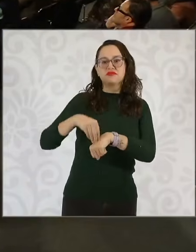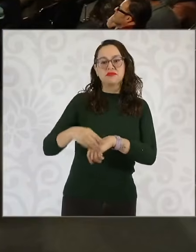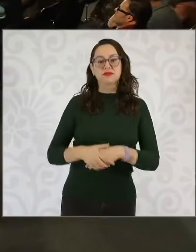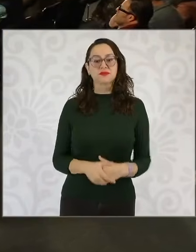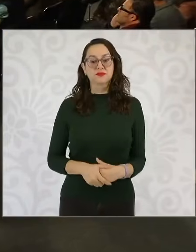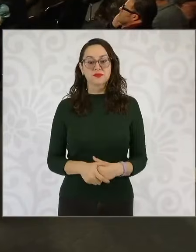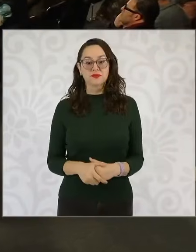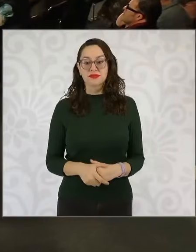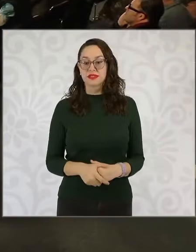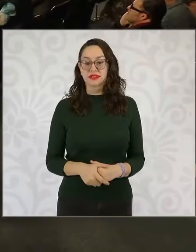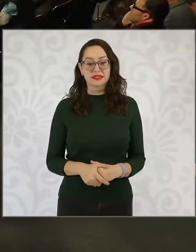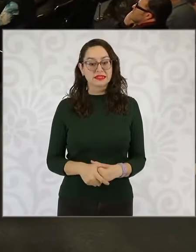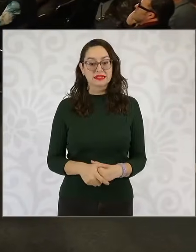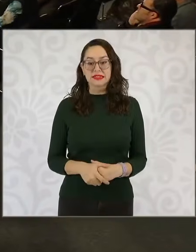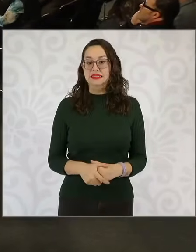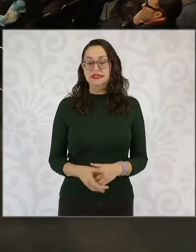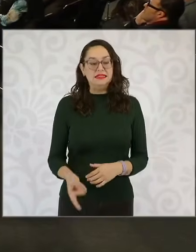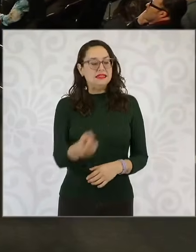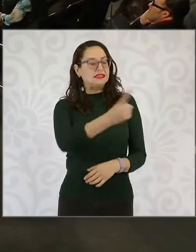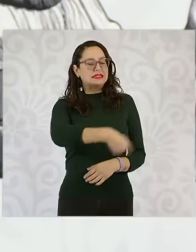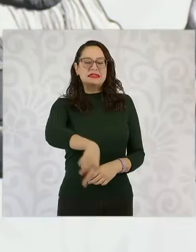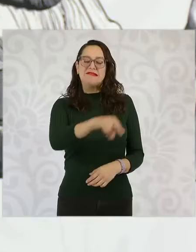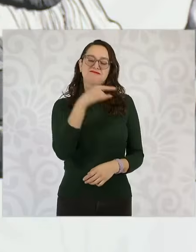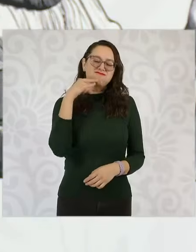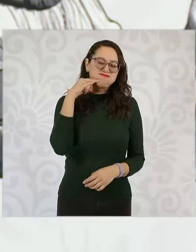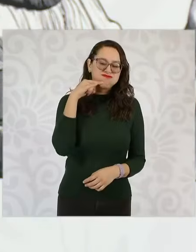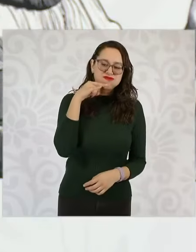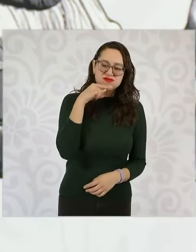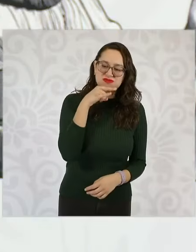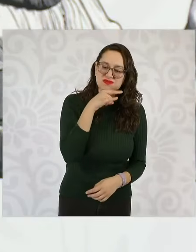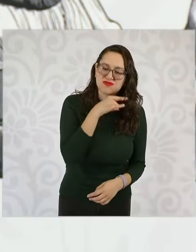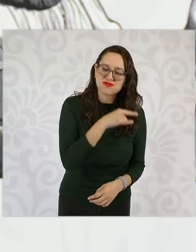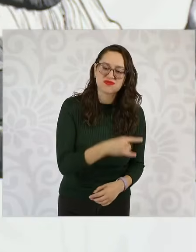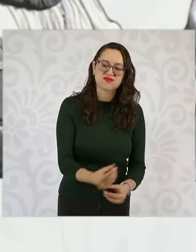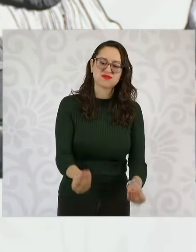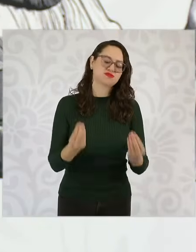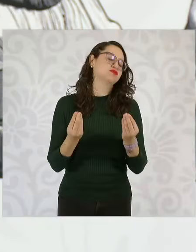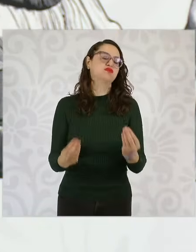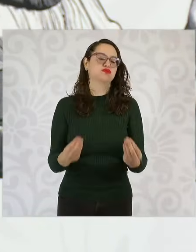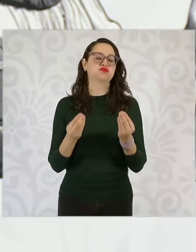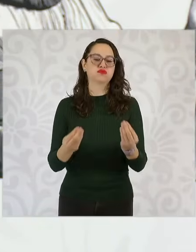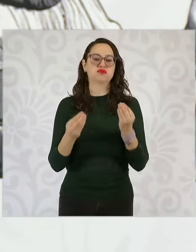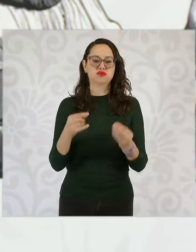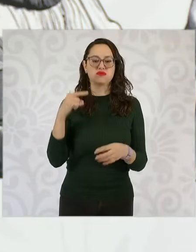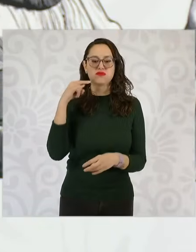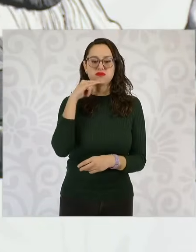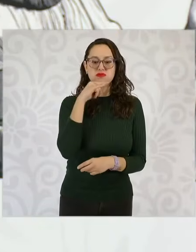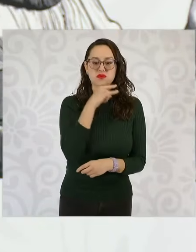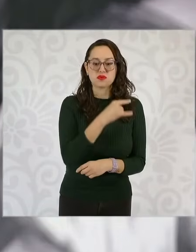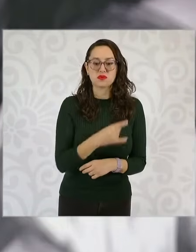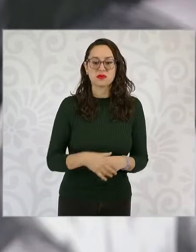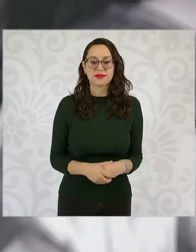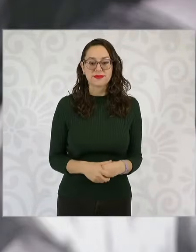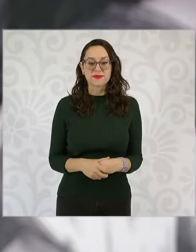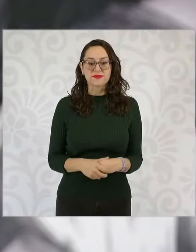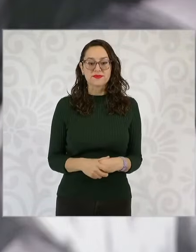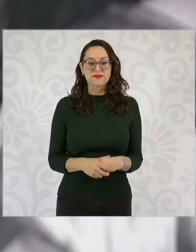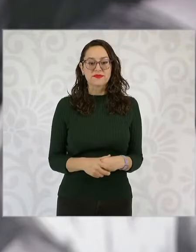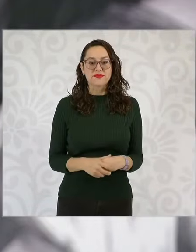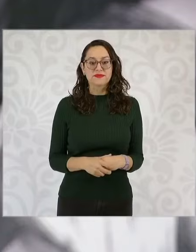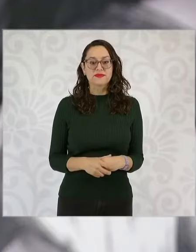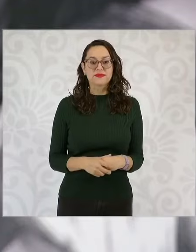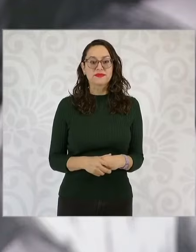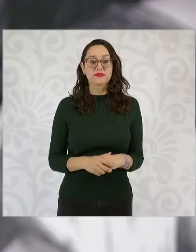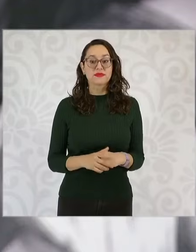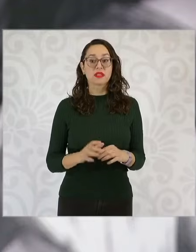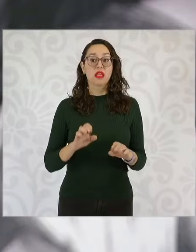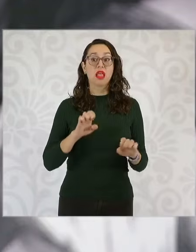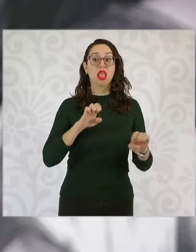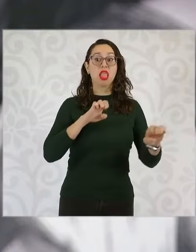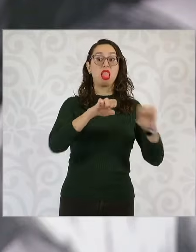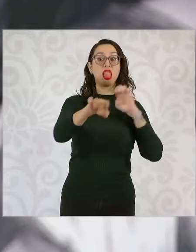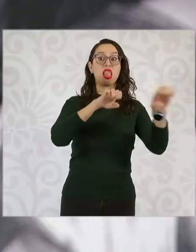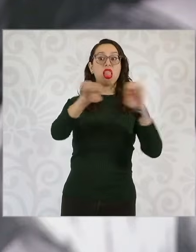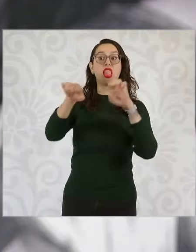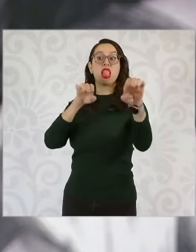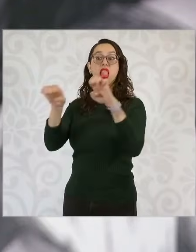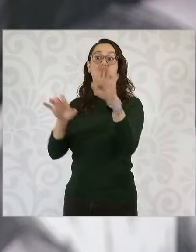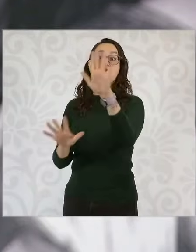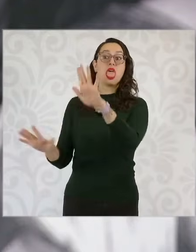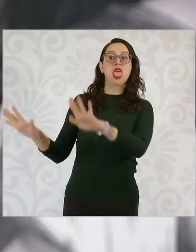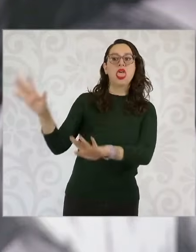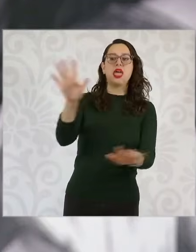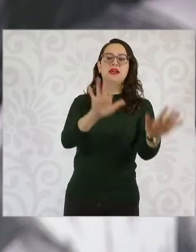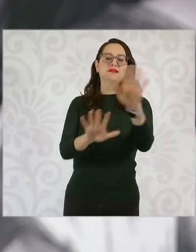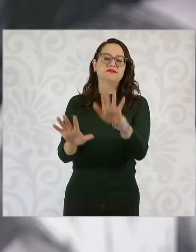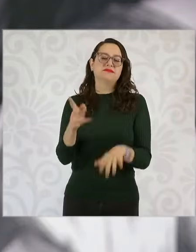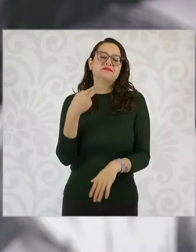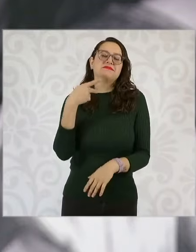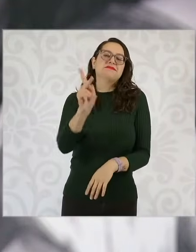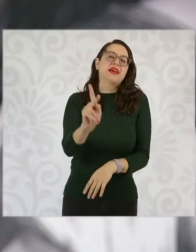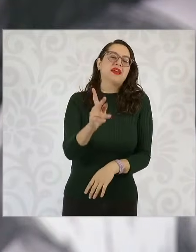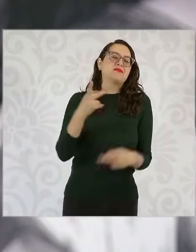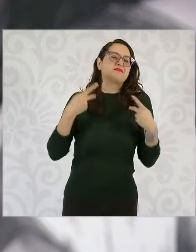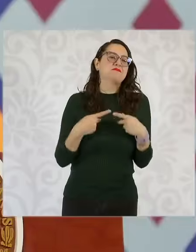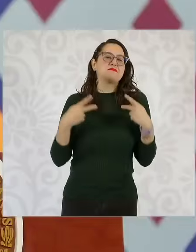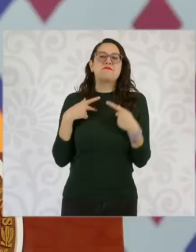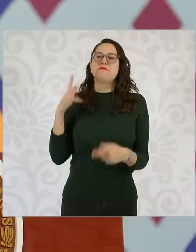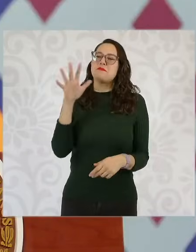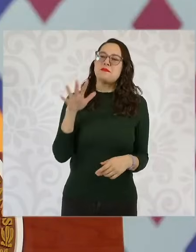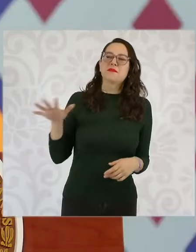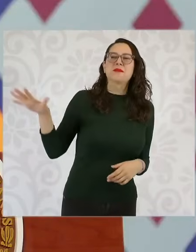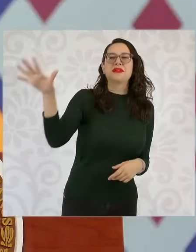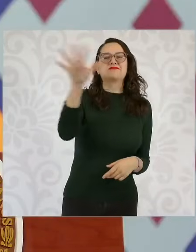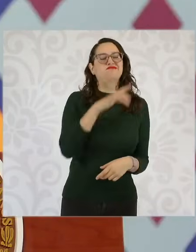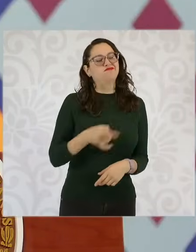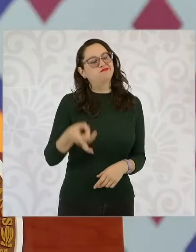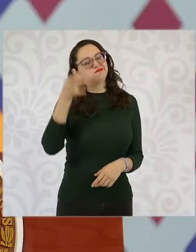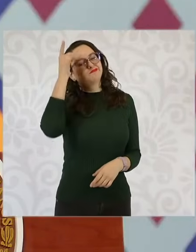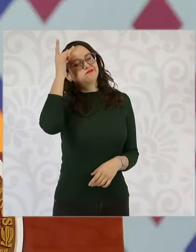hipocresía engaño nada más que el pueblo pues está muy informado ahora es totalmente